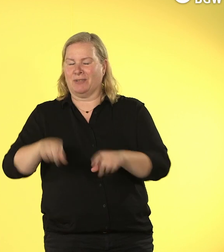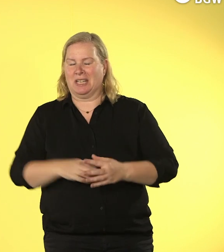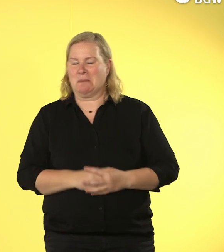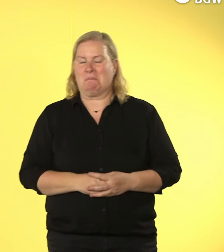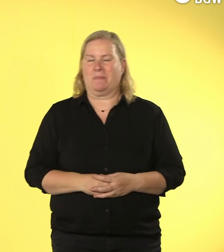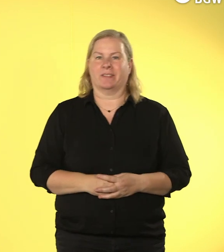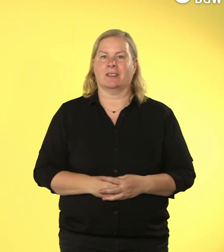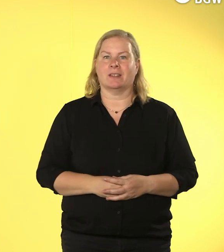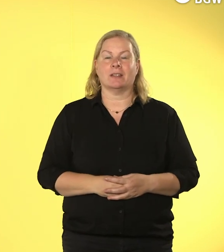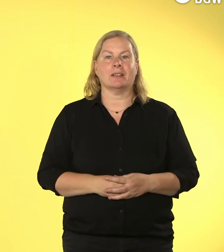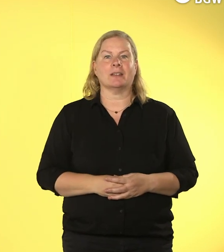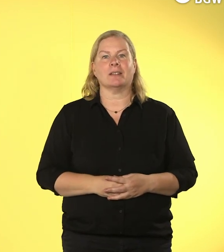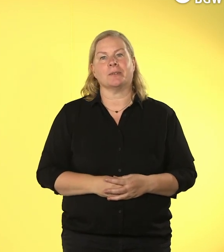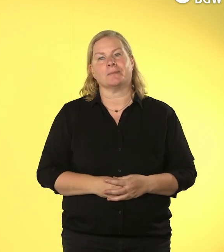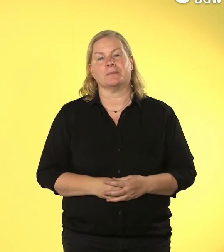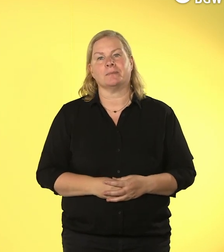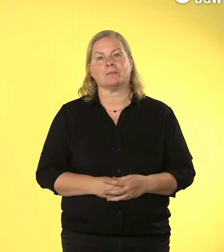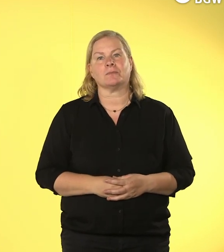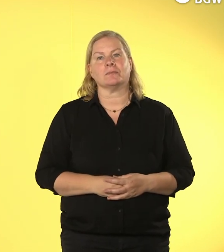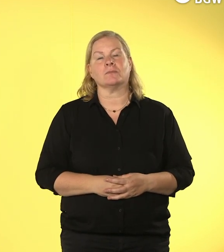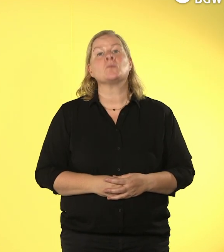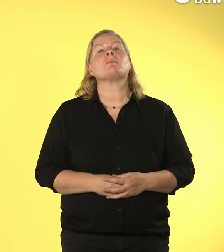Wenn ich die Erfahrung als junger Mensch gehabt hätte,